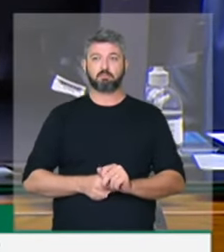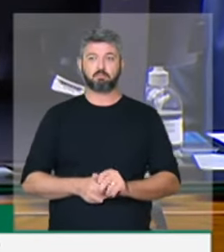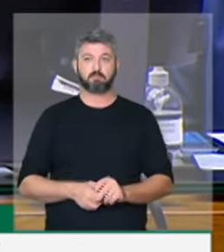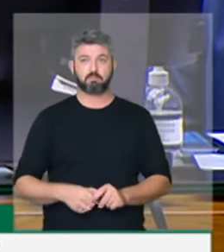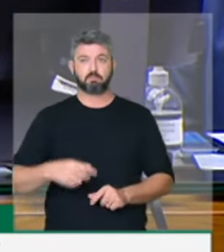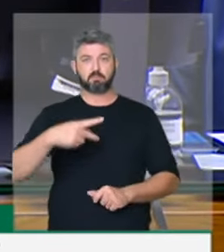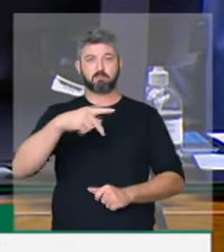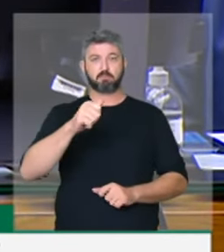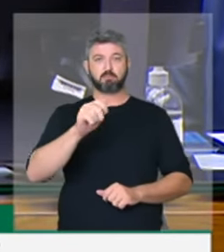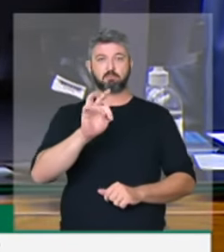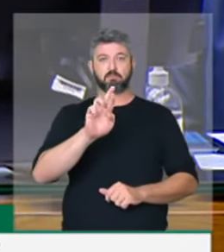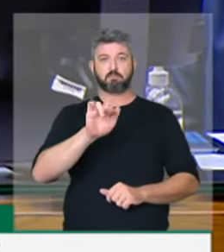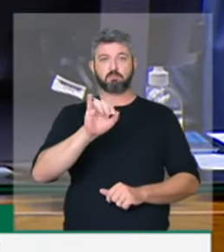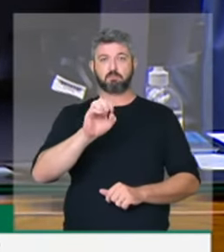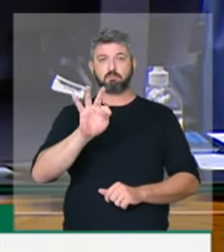ENCAMINHA O PATRIOTA? O PV ?